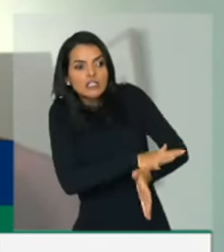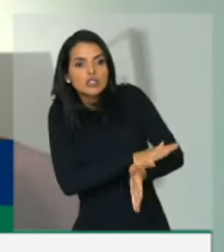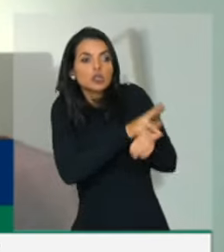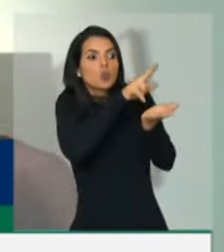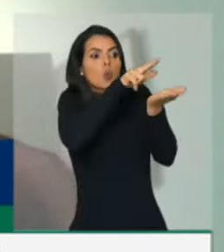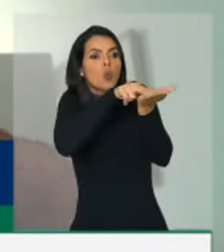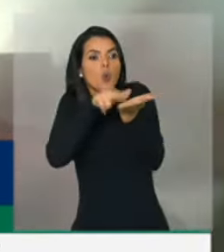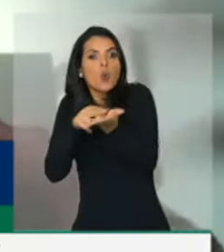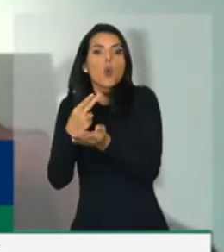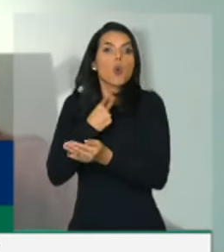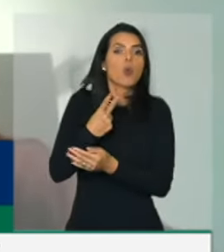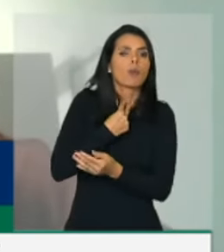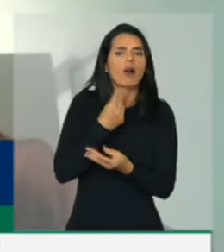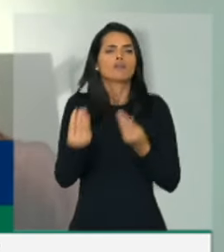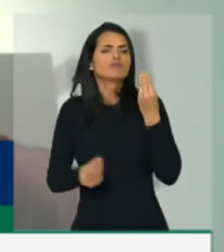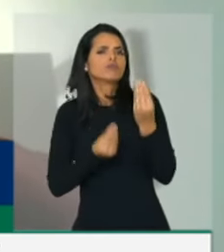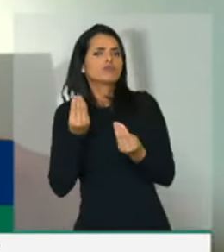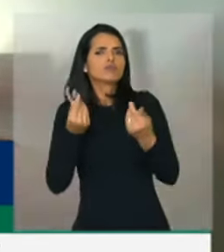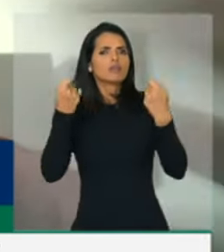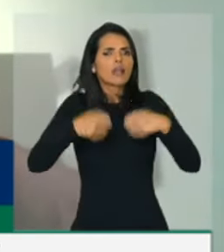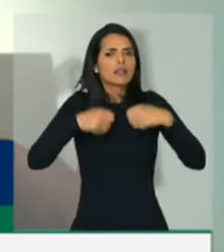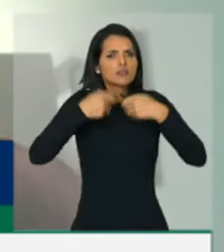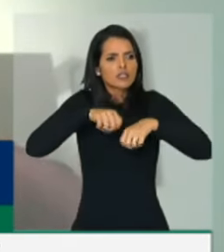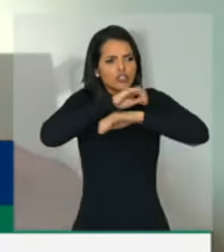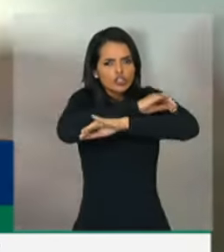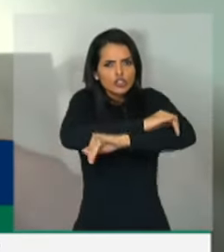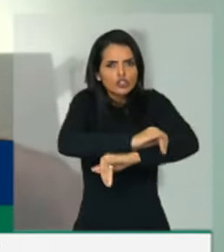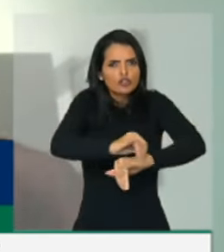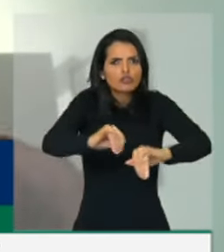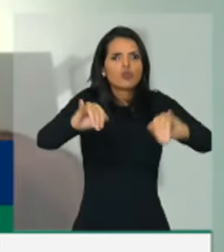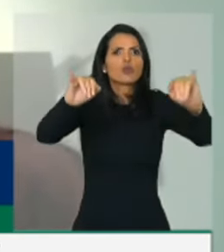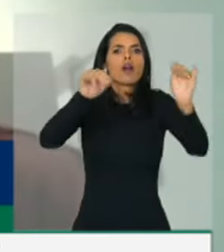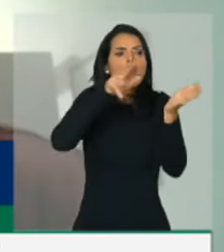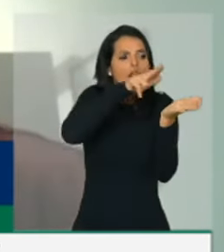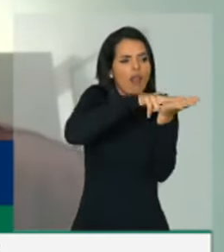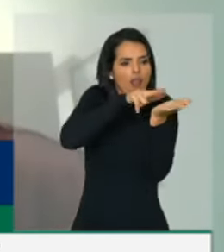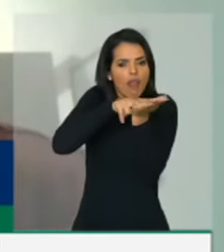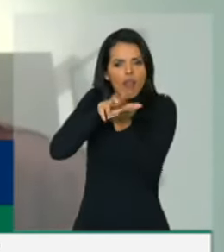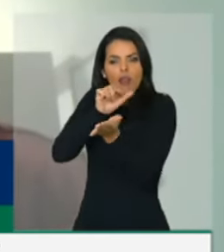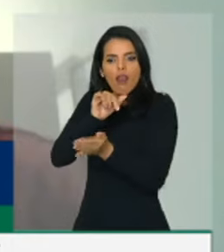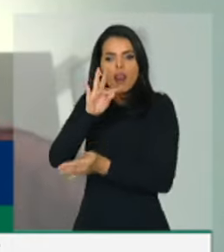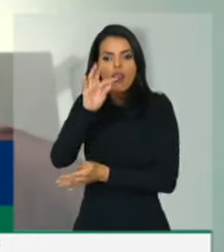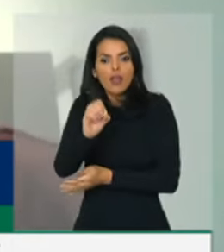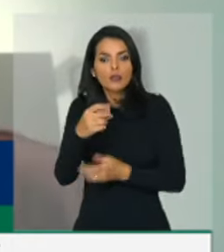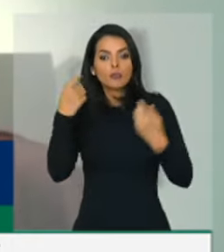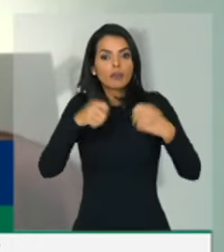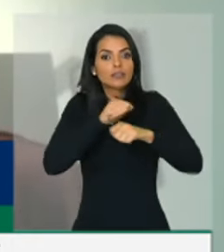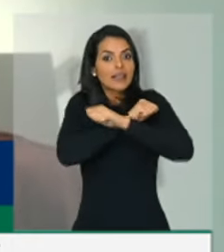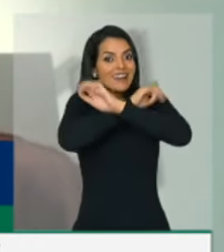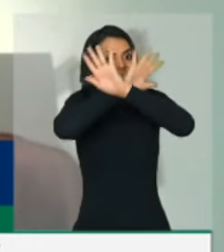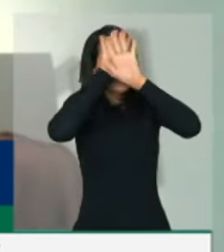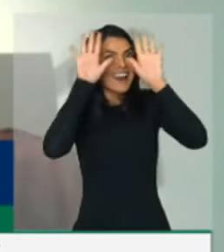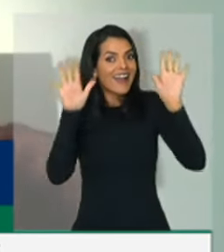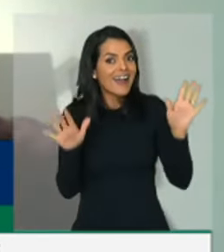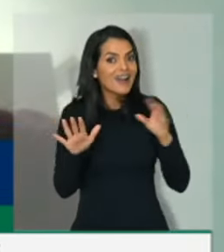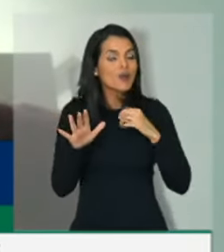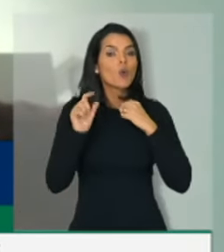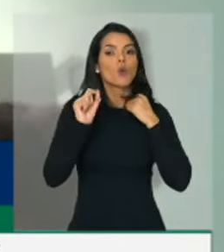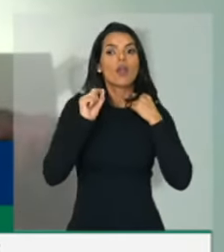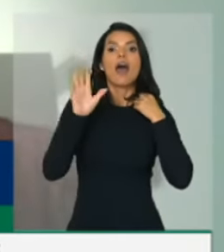UMA DIVULGAÇÃO DOS LEITOS, POR ISSO QUE ESTAMOS APRESENTO NDO ESSA EMENDA, TEM DOAÇÃO QUE NINGUÉM SABE SE FOI